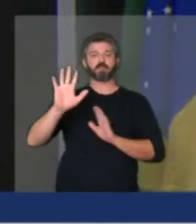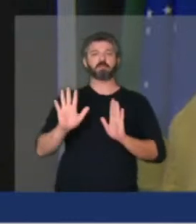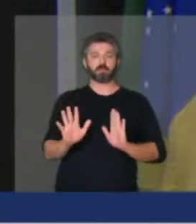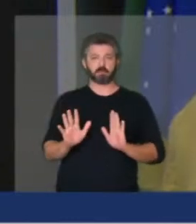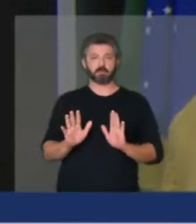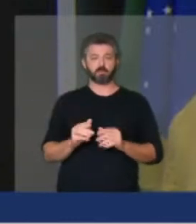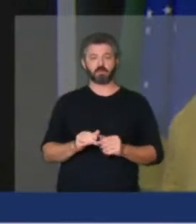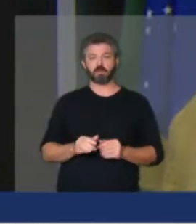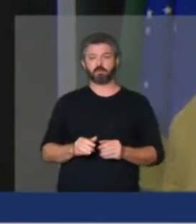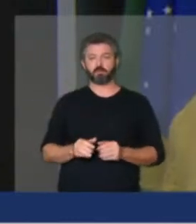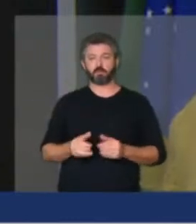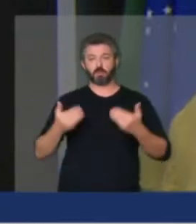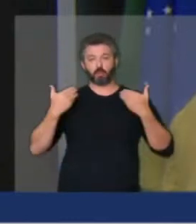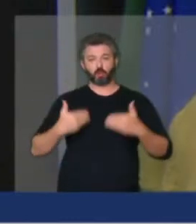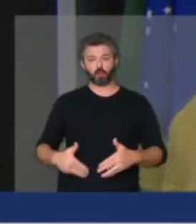QUERO É ... REGISTRAR QUE QUANDO FALO EMPRESÁRIOS NÓS